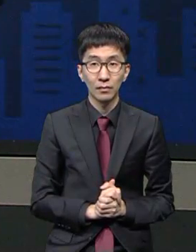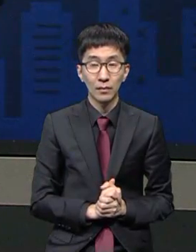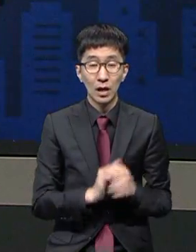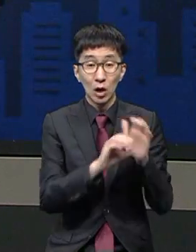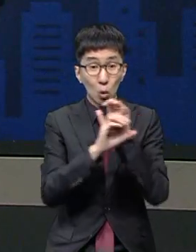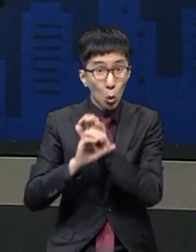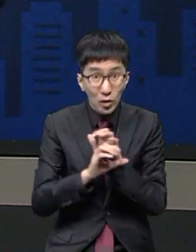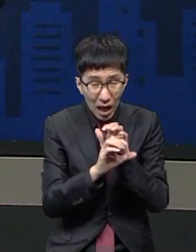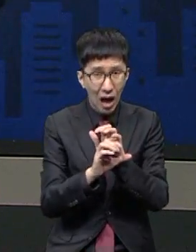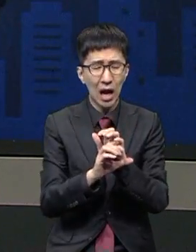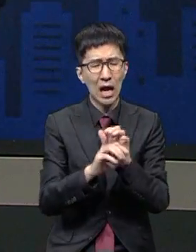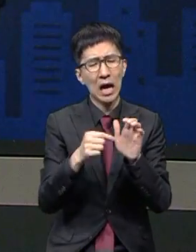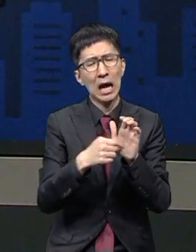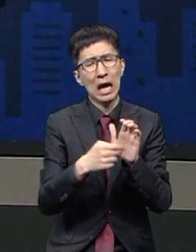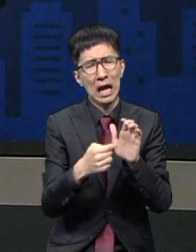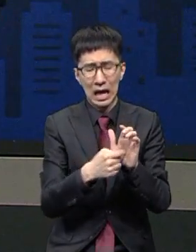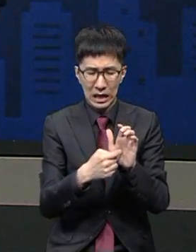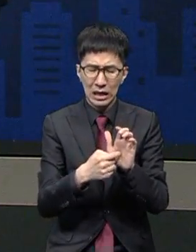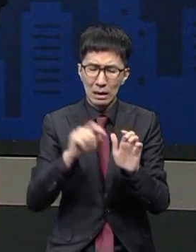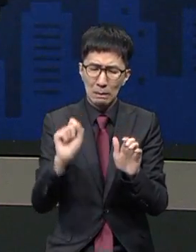우선 방역조치가 강화된 연말이라는 시기적 특성을 감안한 특별 지원이